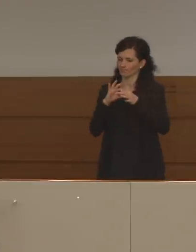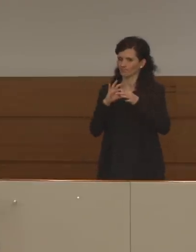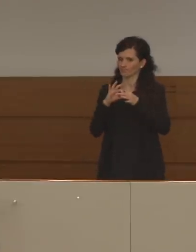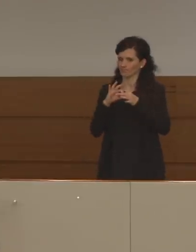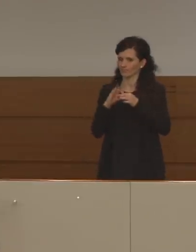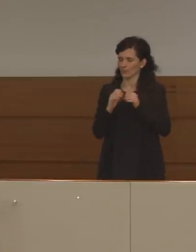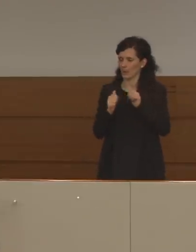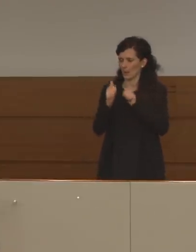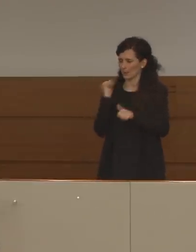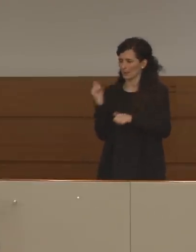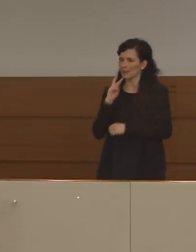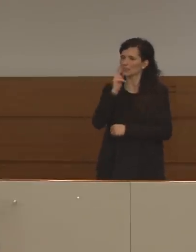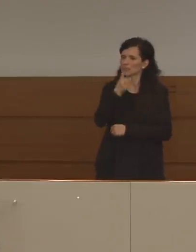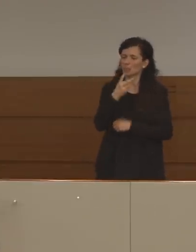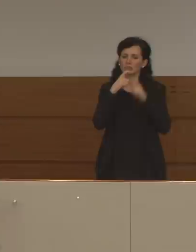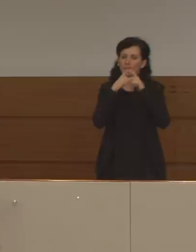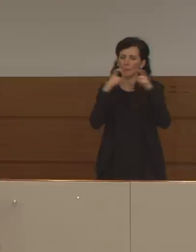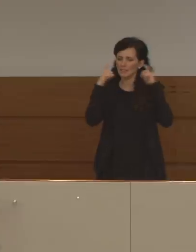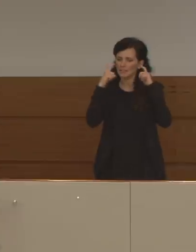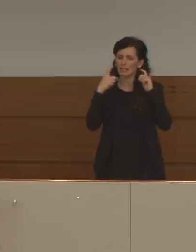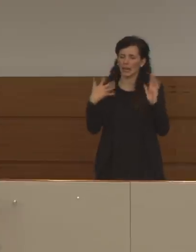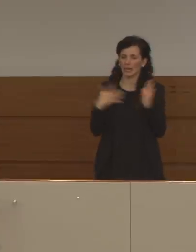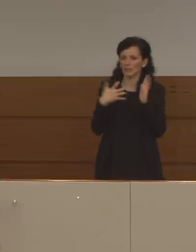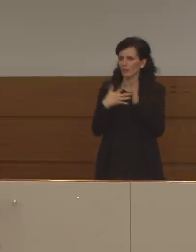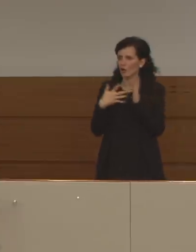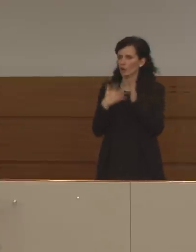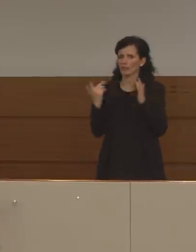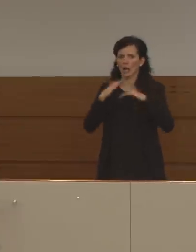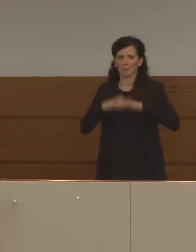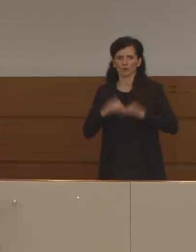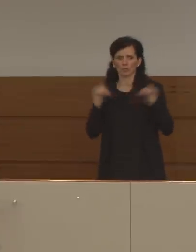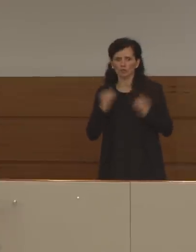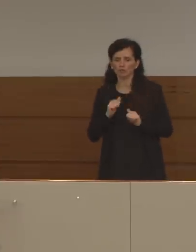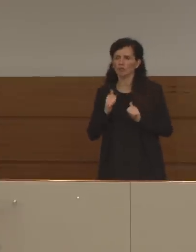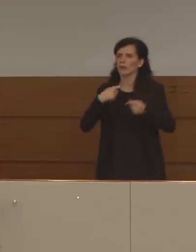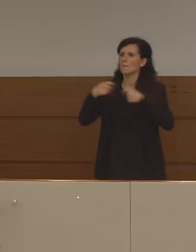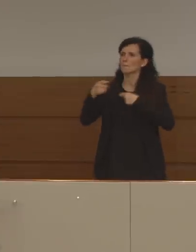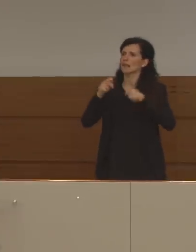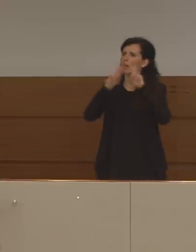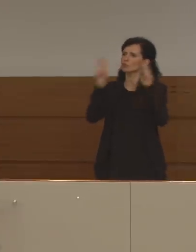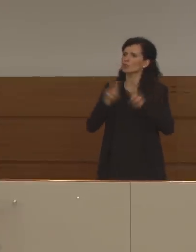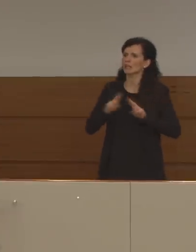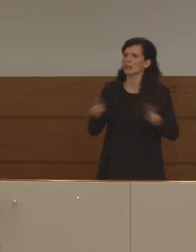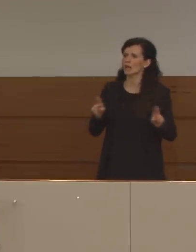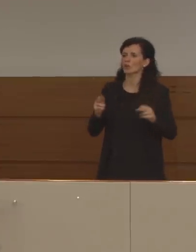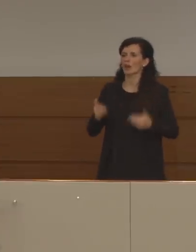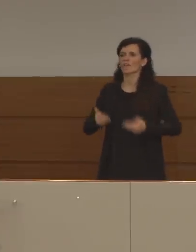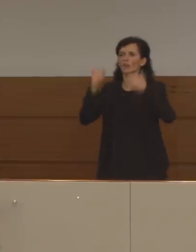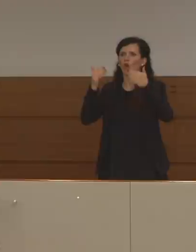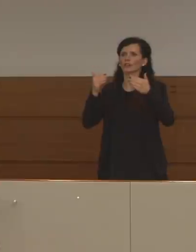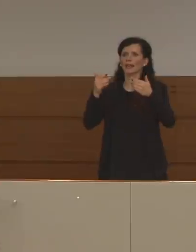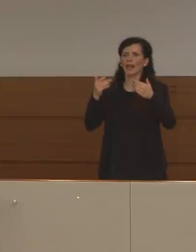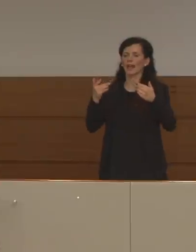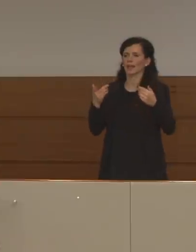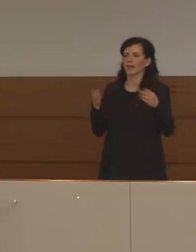mascherine, le difficoltà che state incontrando sul mercato internazionale con la chiusura delle frontiere e dell'esportazione cosa che abbiamo fatto